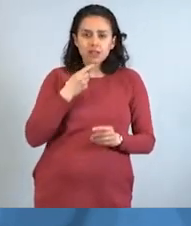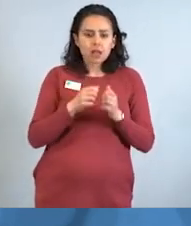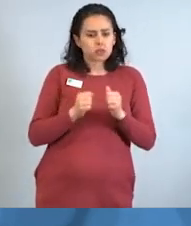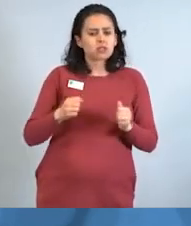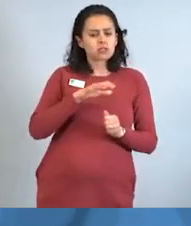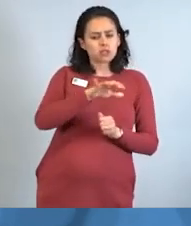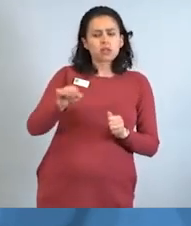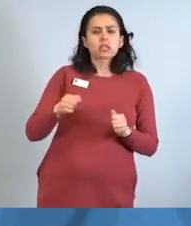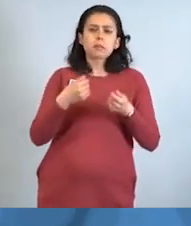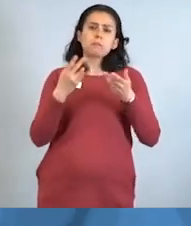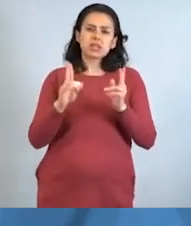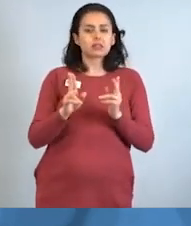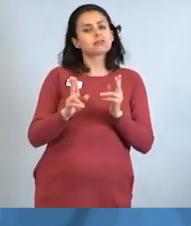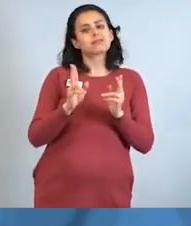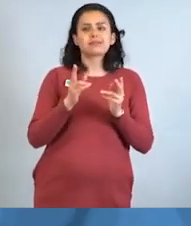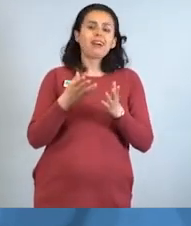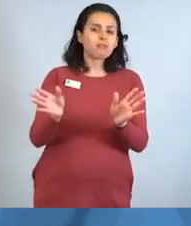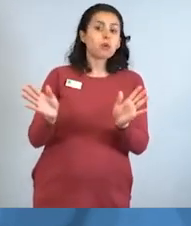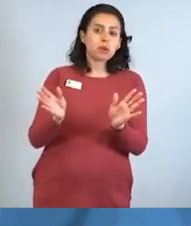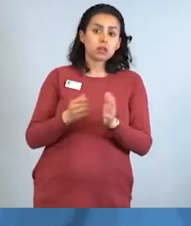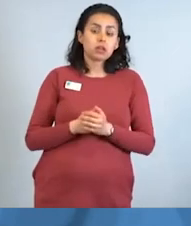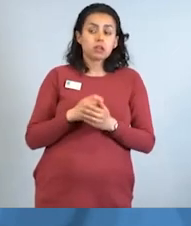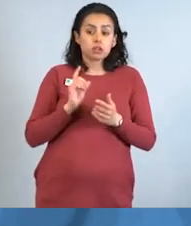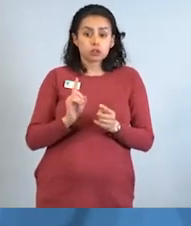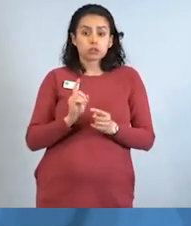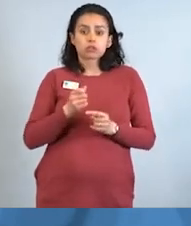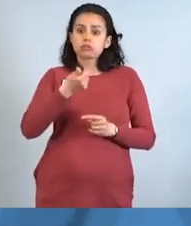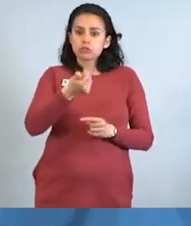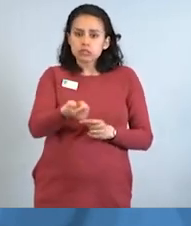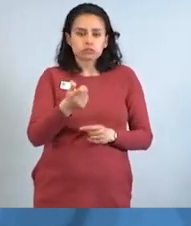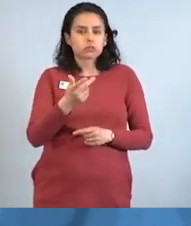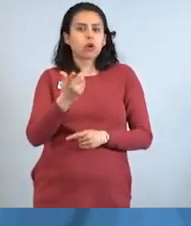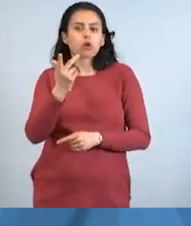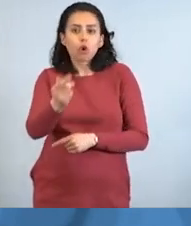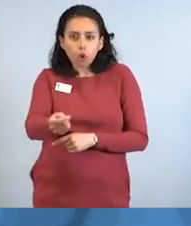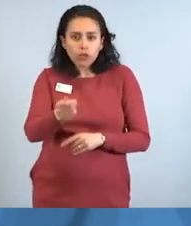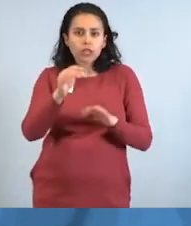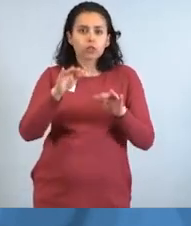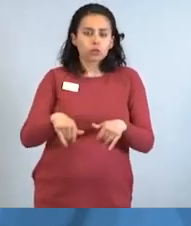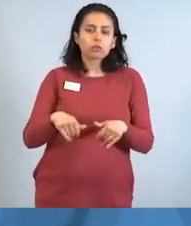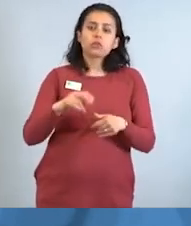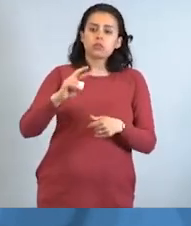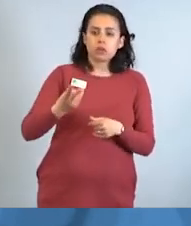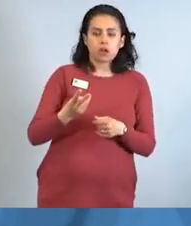Kun te itse rokotettuna, tai teitä hoitava terveydenhoitaja tai lääkäri teidän kanssanne havaitsee teillä jonkin haitan,